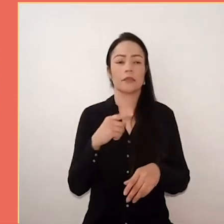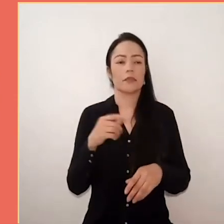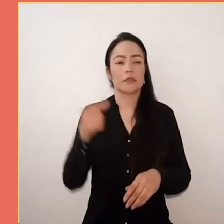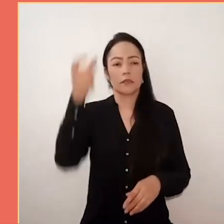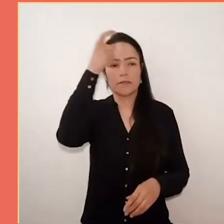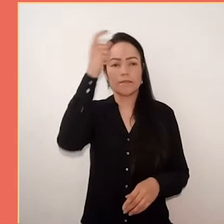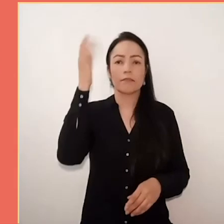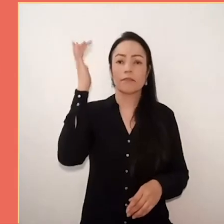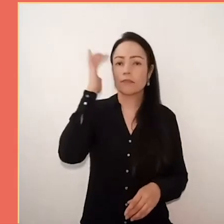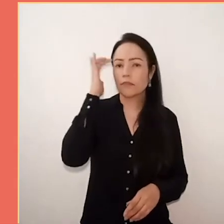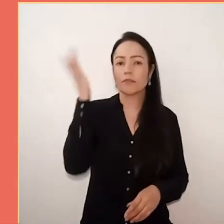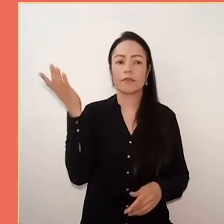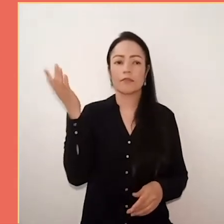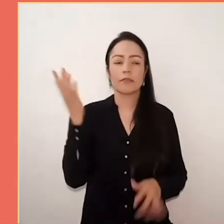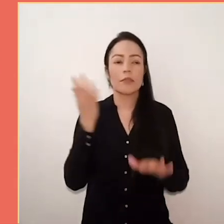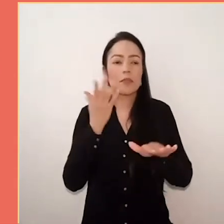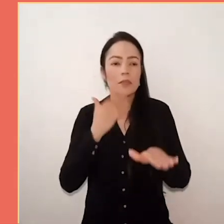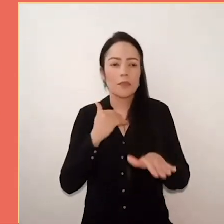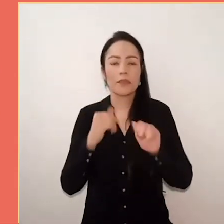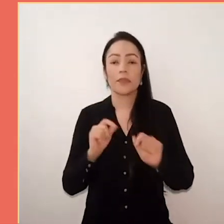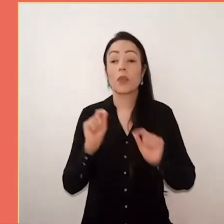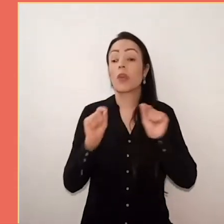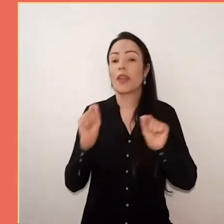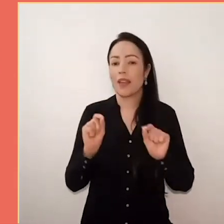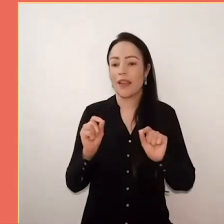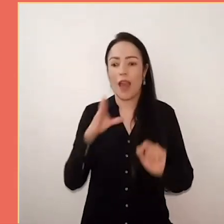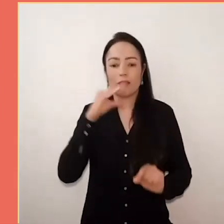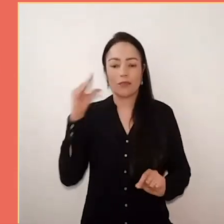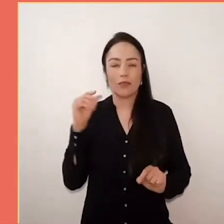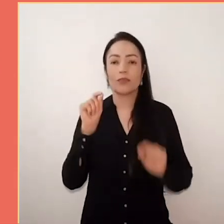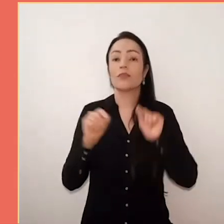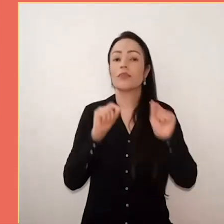do ser criança, do ser adulto, do ser adolescente.